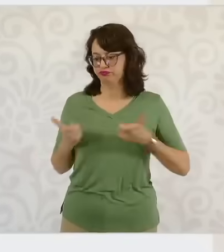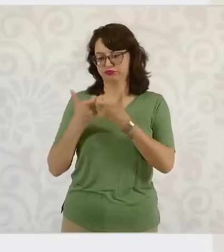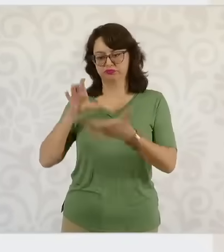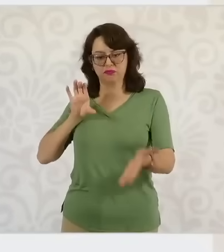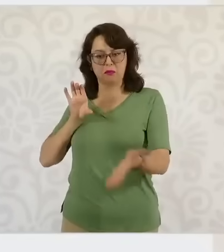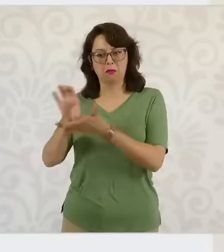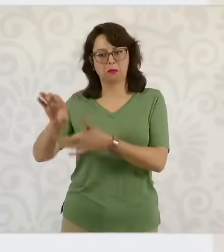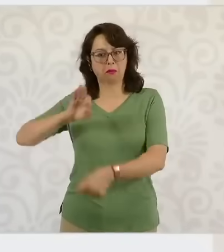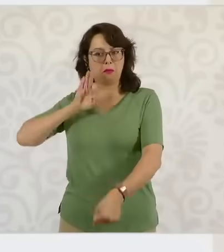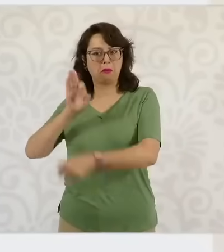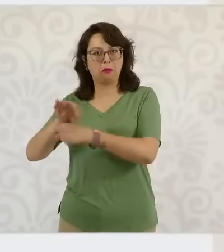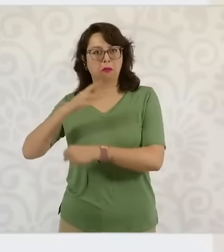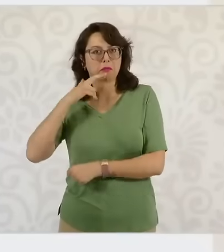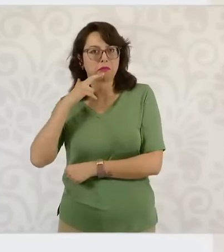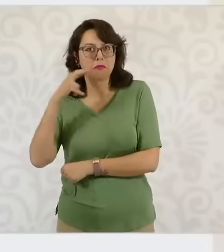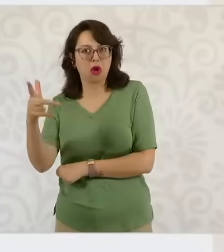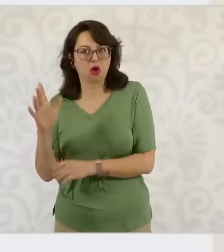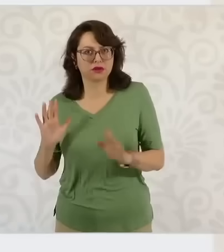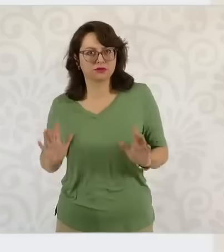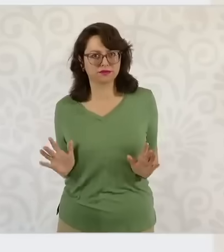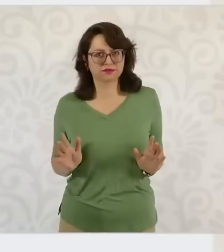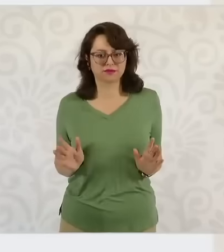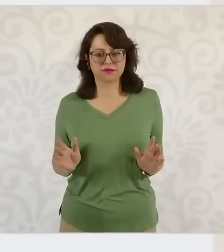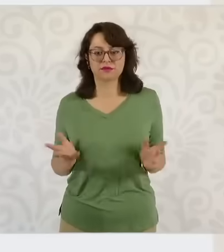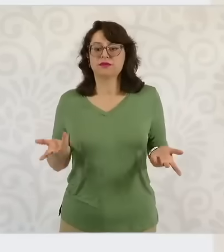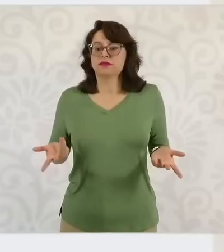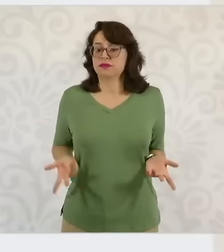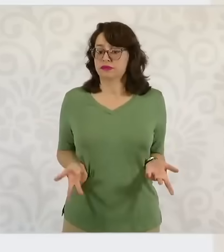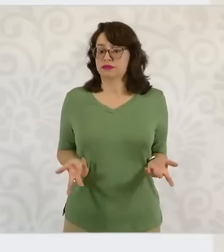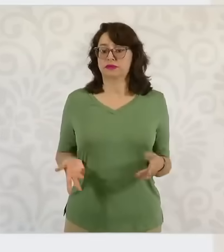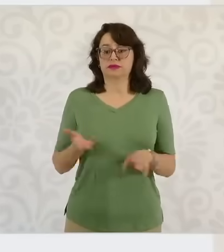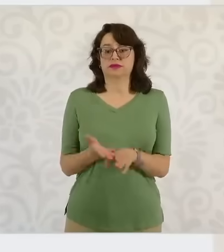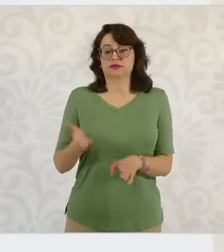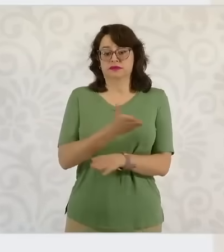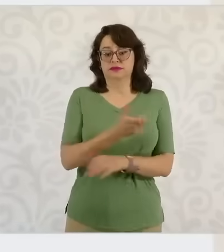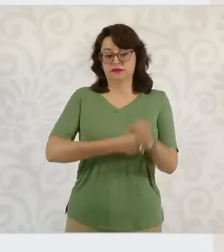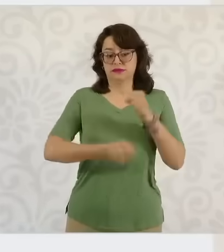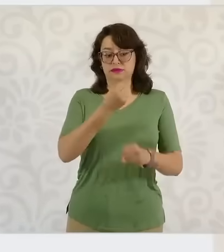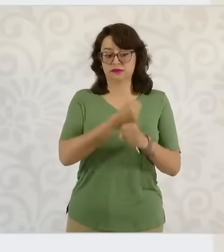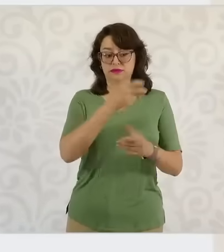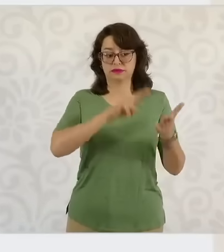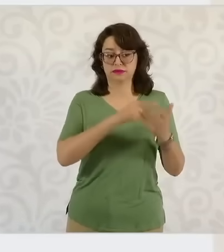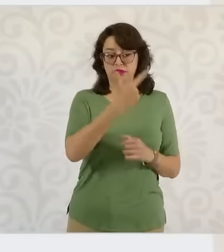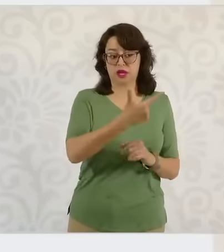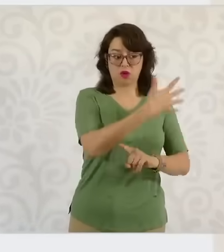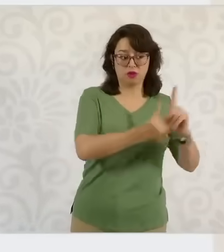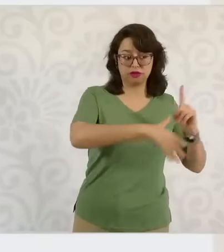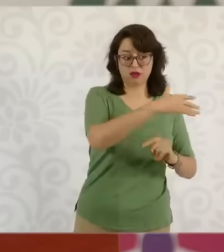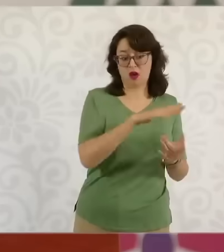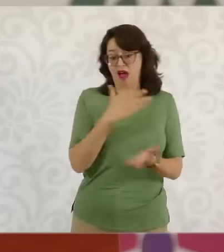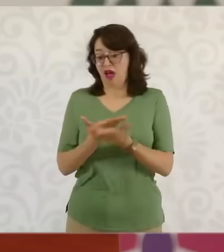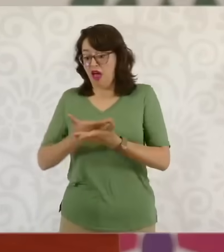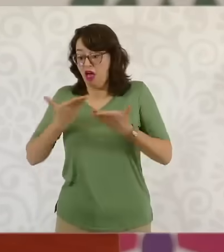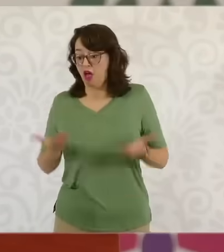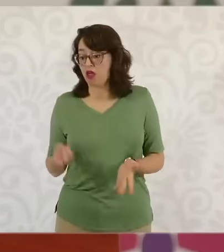hoy no estamos en la condición cuando se aprobó la reforma del 2007 hoy hay un fondo de pensiones